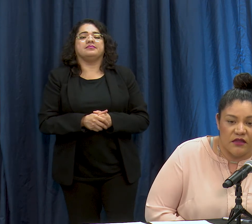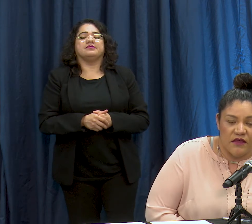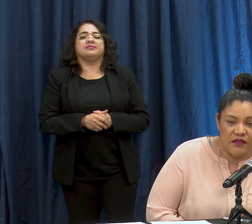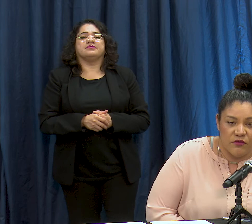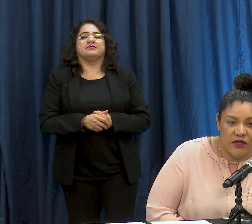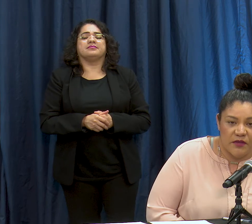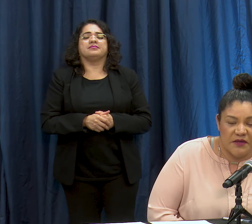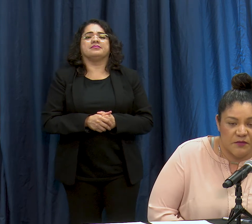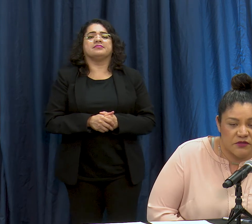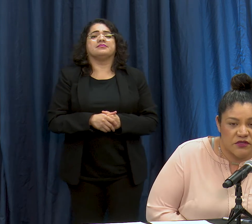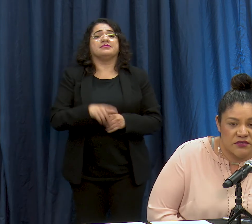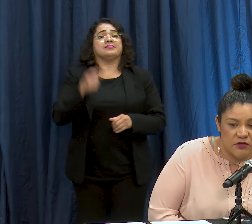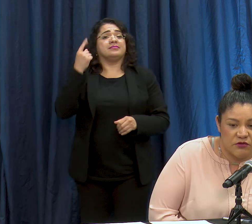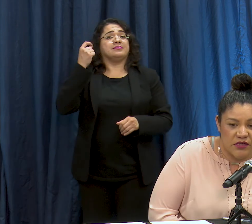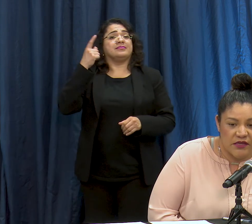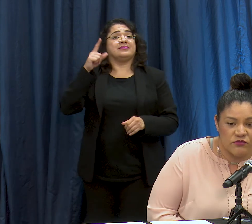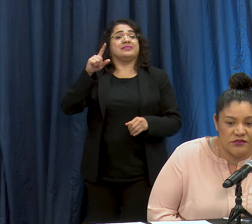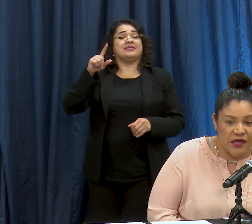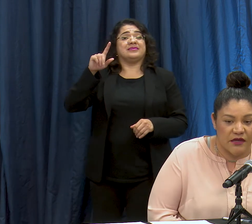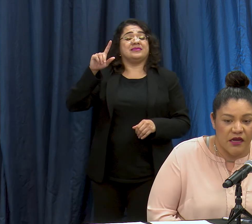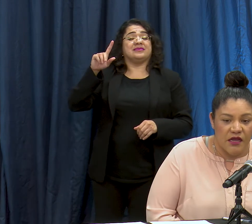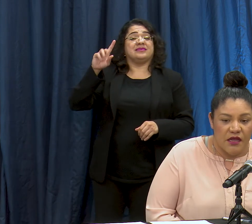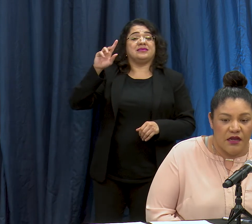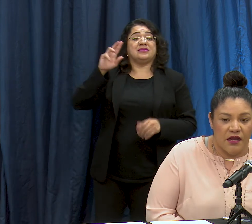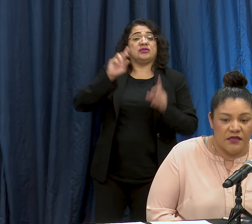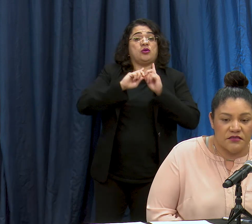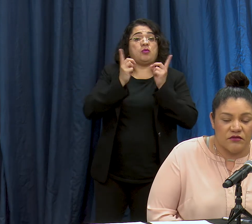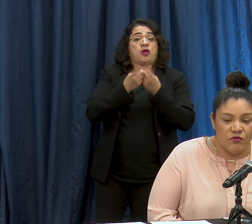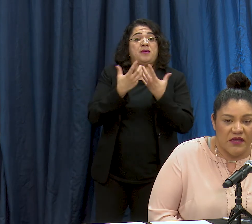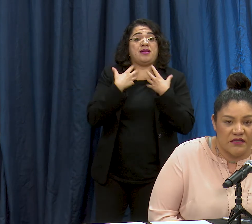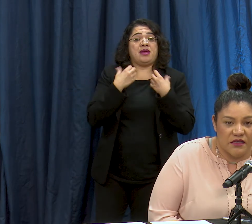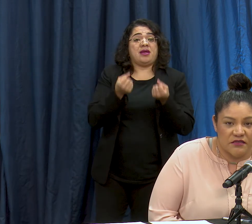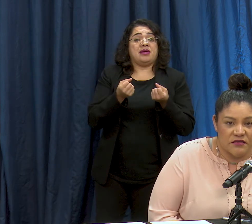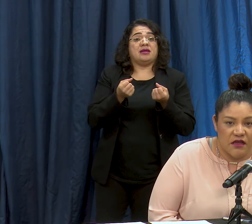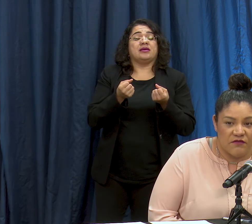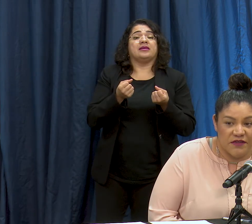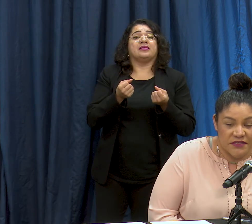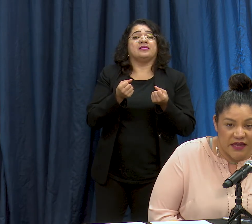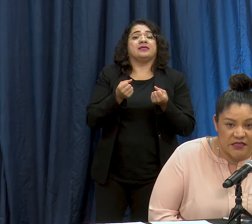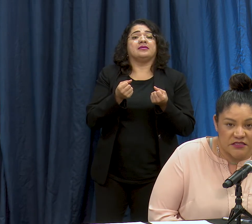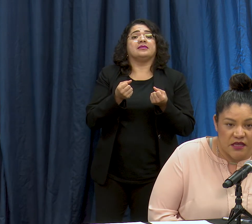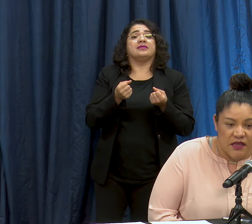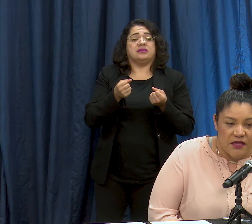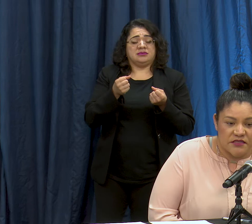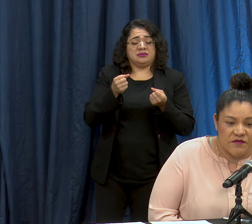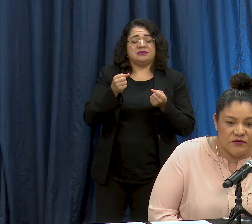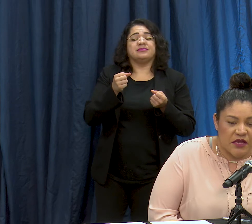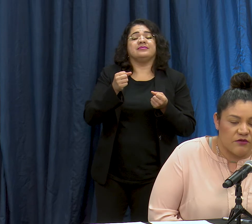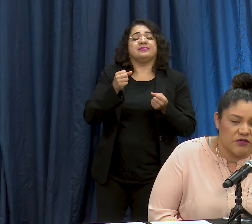Dada el departamento de salud inoue-san las cubierta fasi allas sabemos algunas